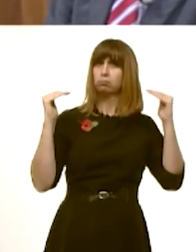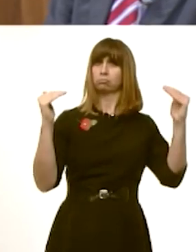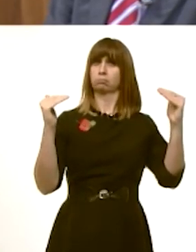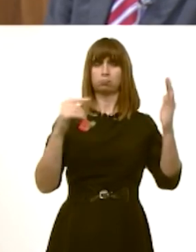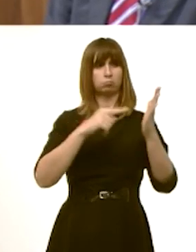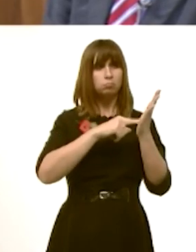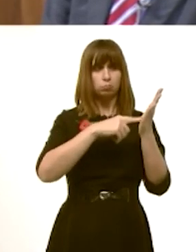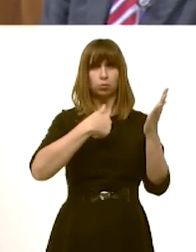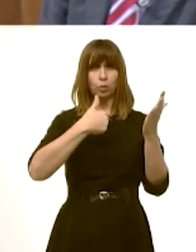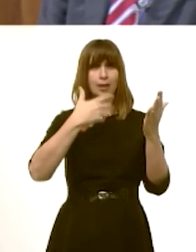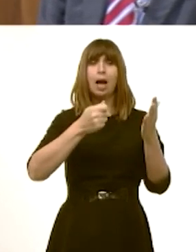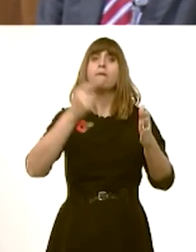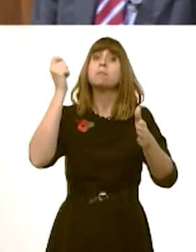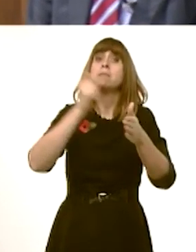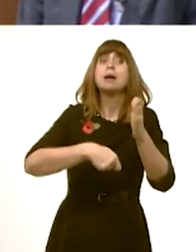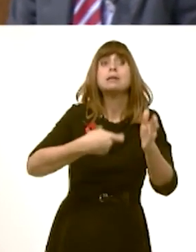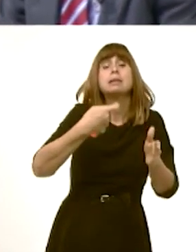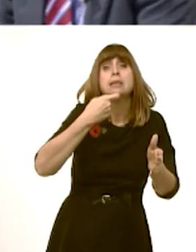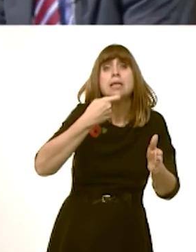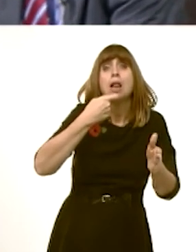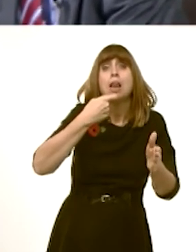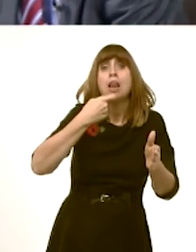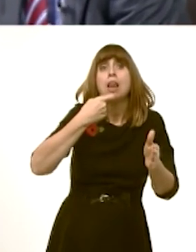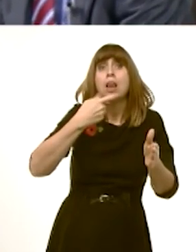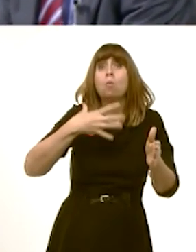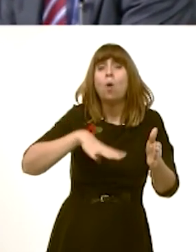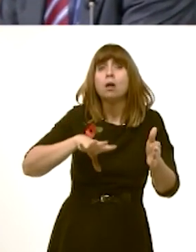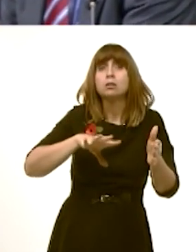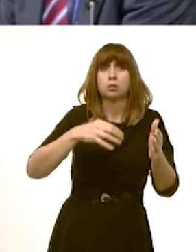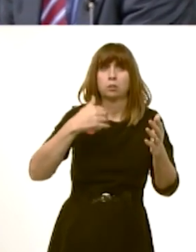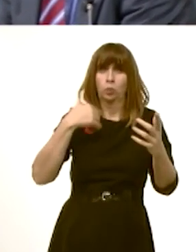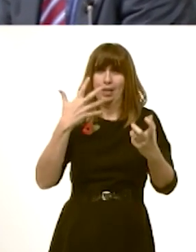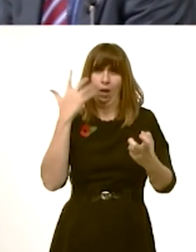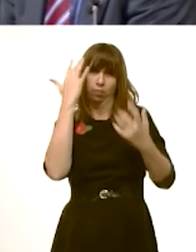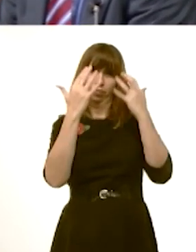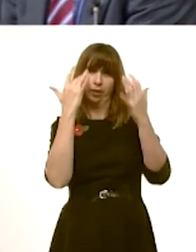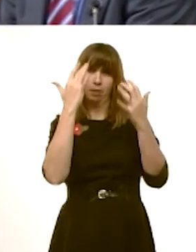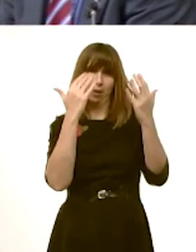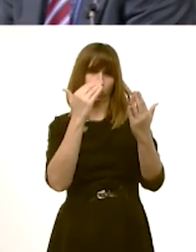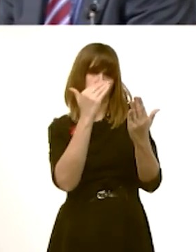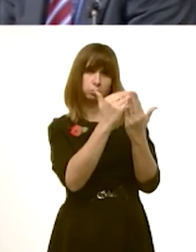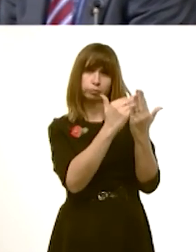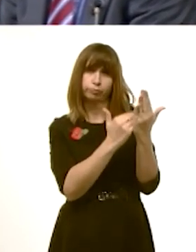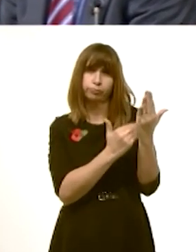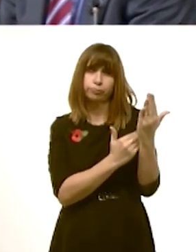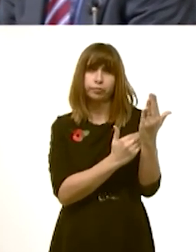Ond, i fod yn onest, dyna i gyd y maeín ei wneud yw dweud yn gwmws beth mae Value Wales